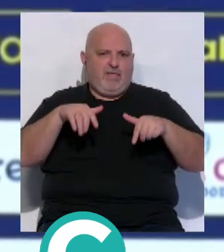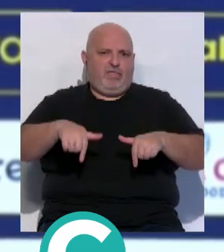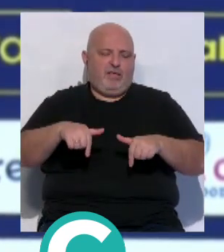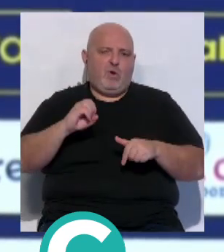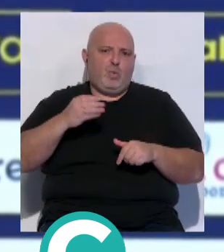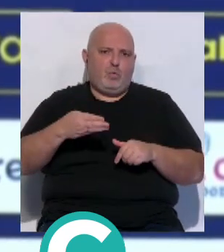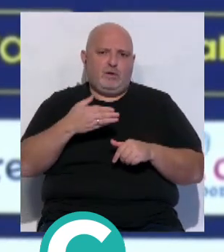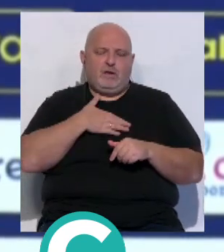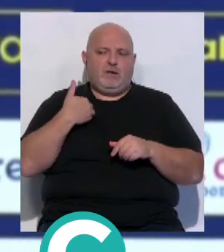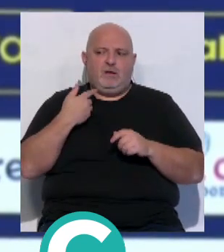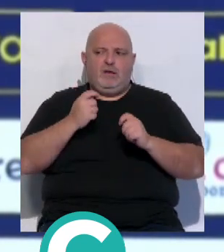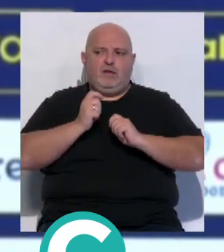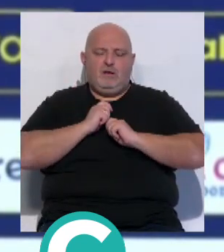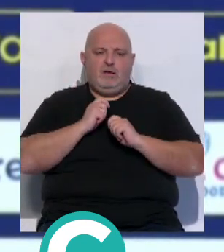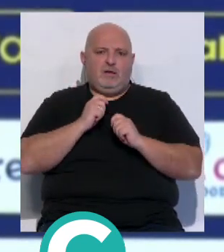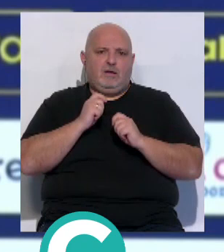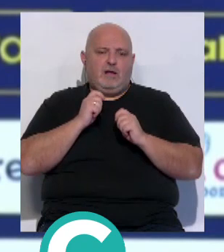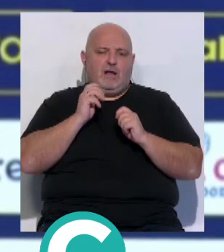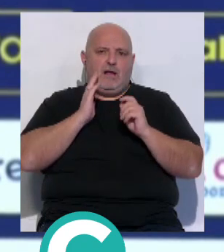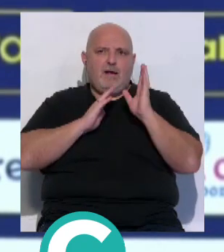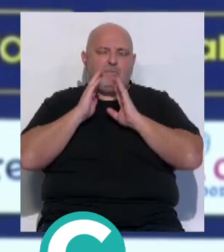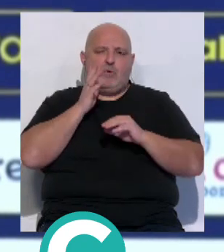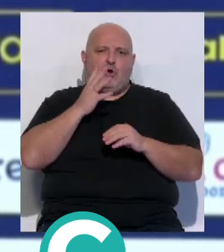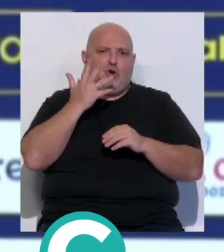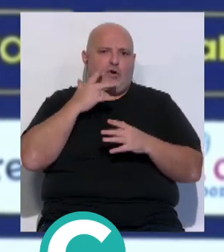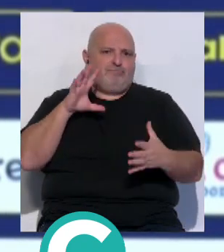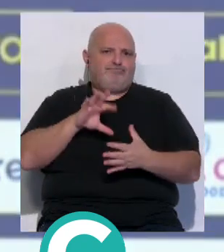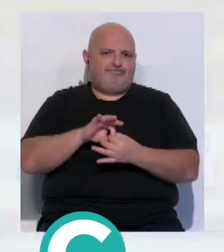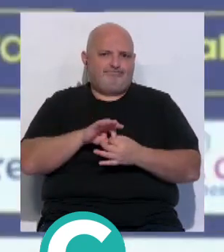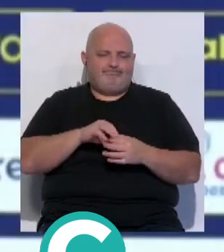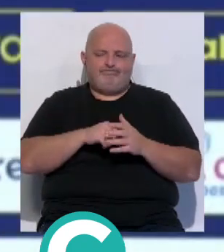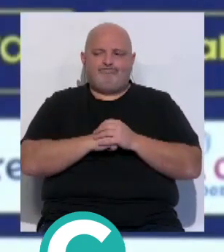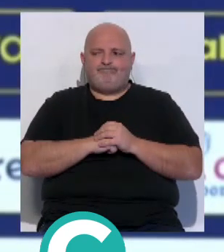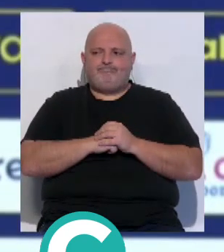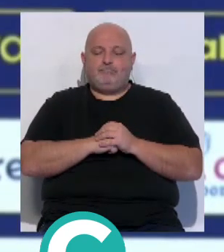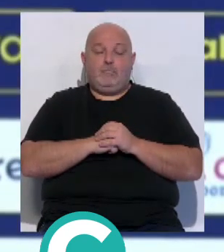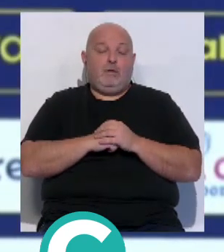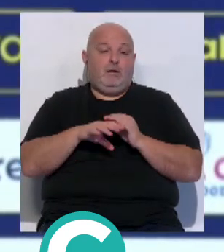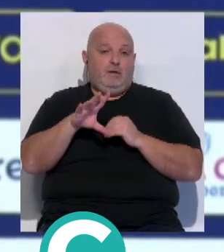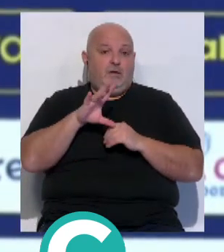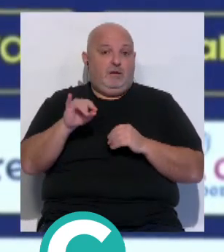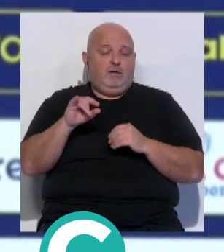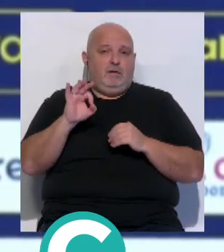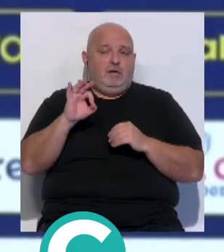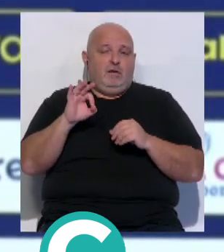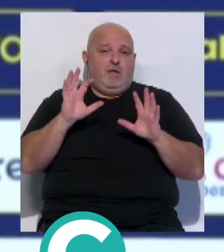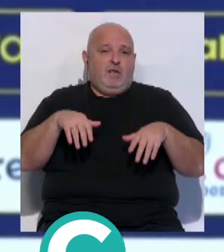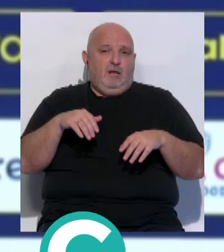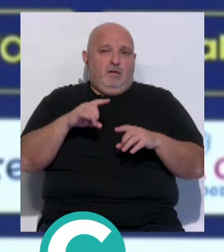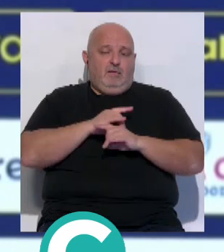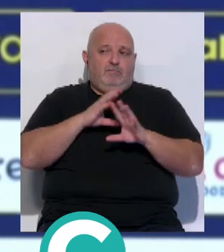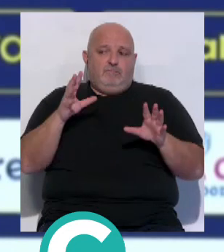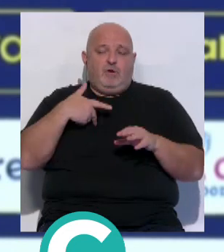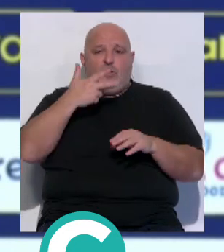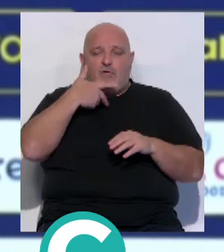club que le tengo cierto aprecio por los colores Sí bueno de Cádiz obviamente conozco como conozco